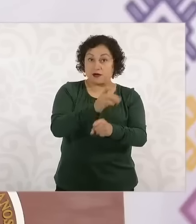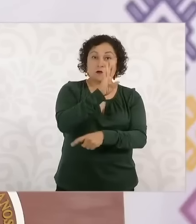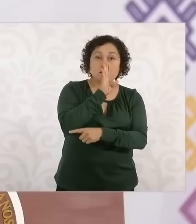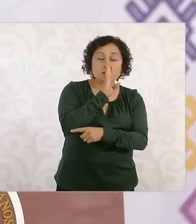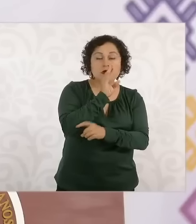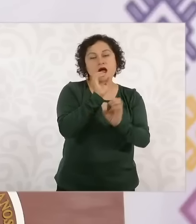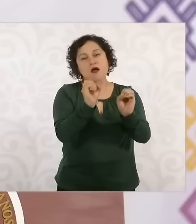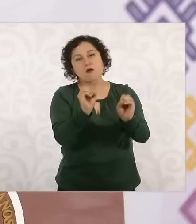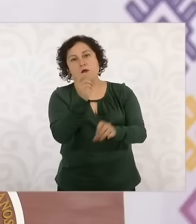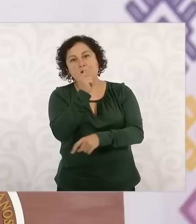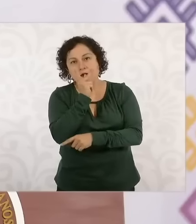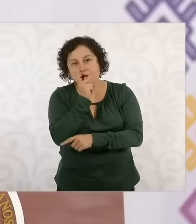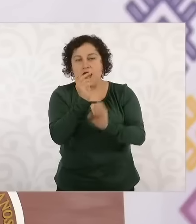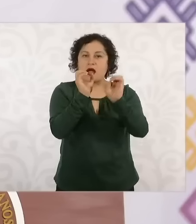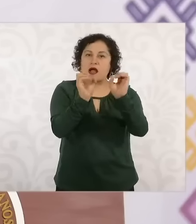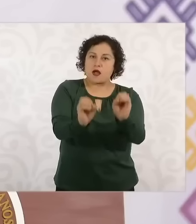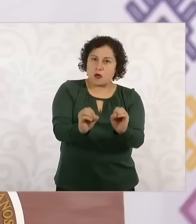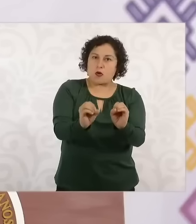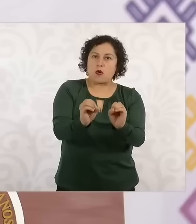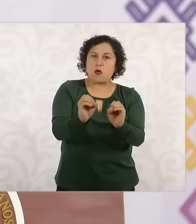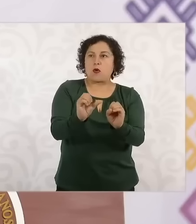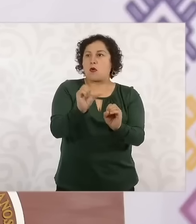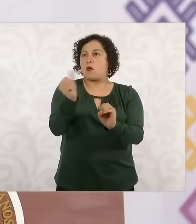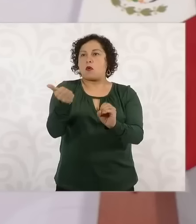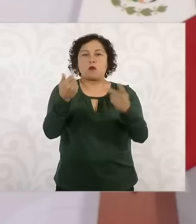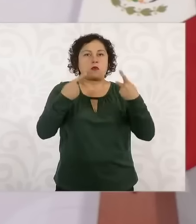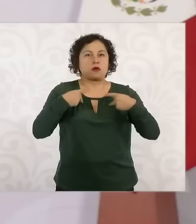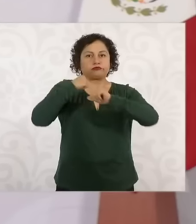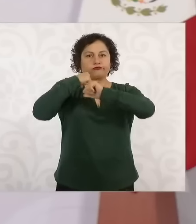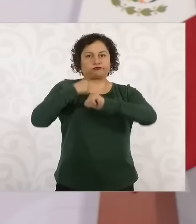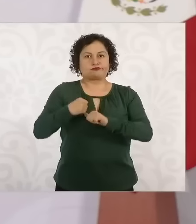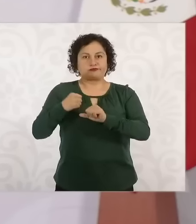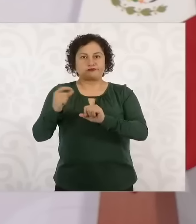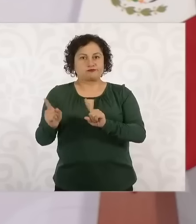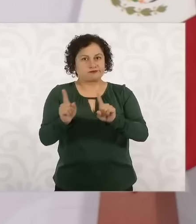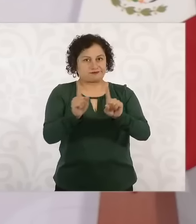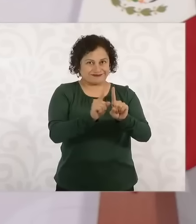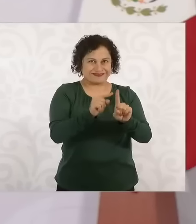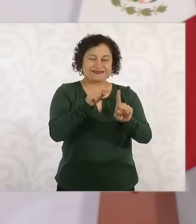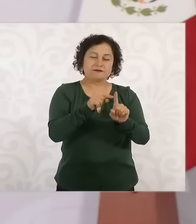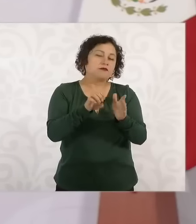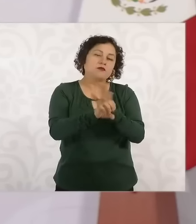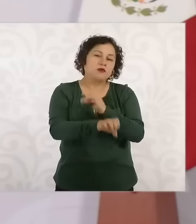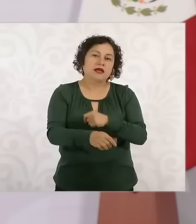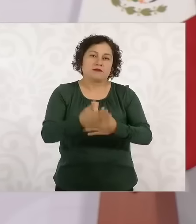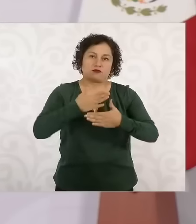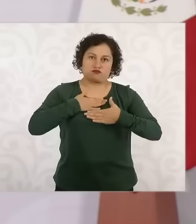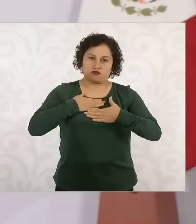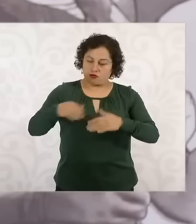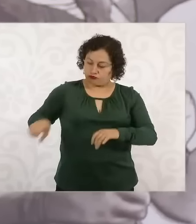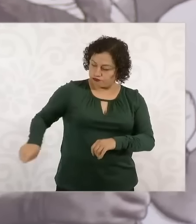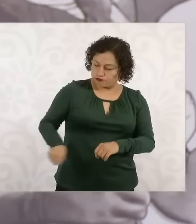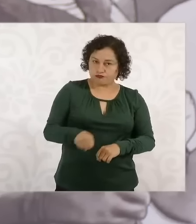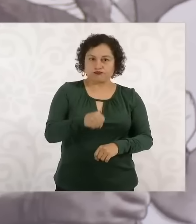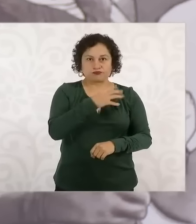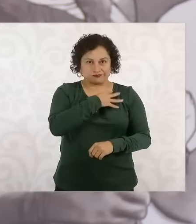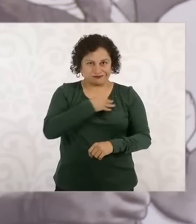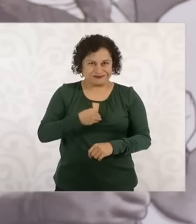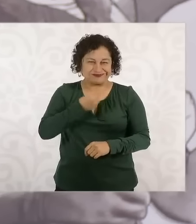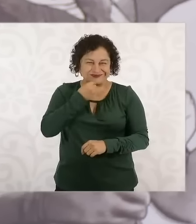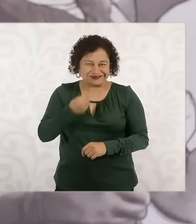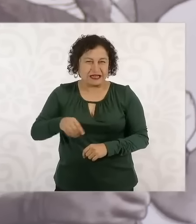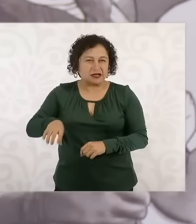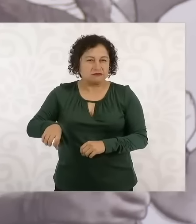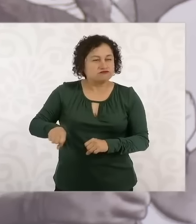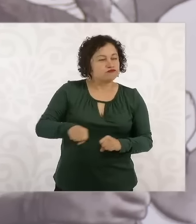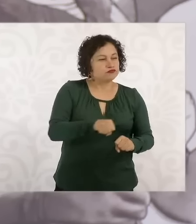edad. Es decir, si yo acudo al módulo, me registro yo primero y después mi hija, para que los menores